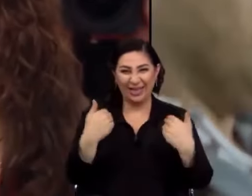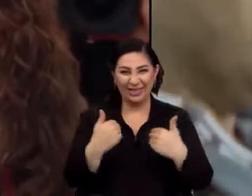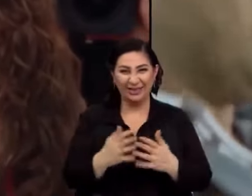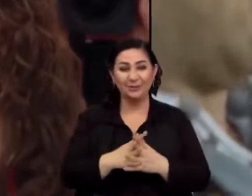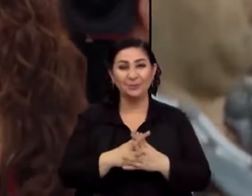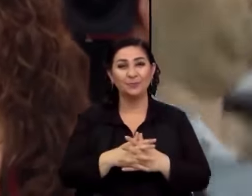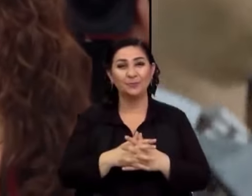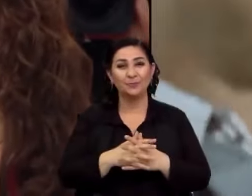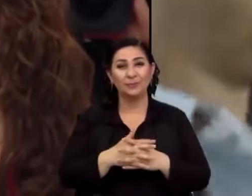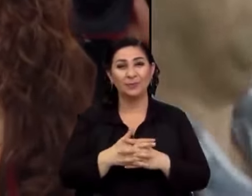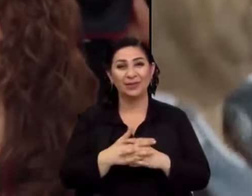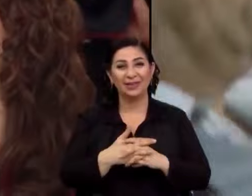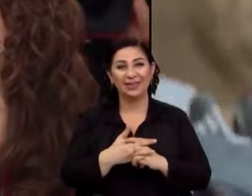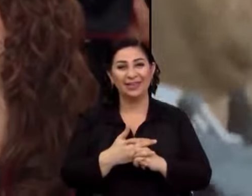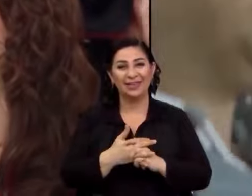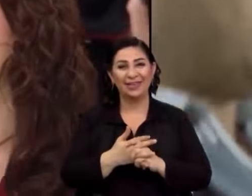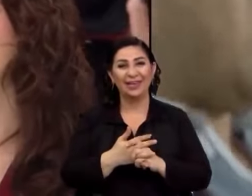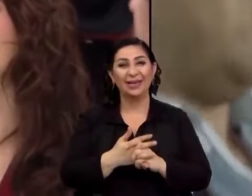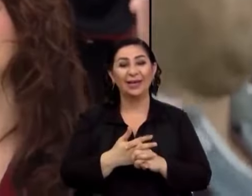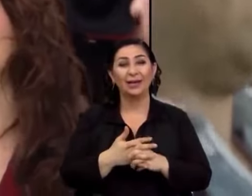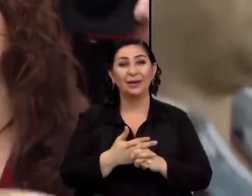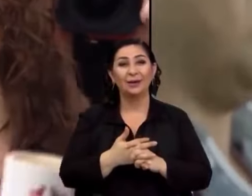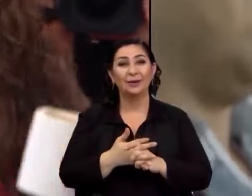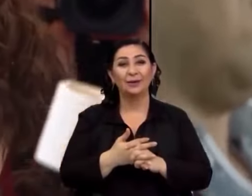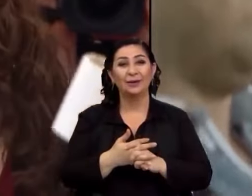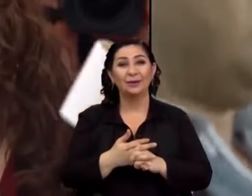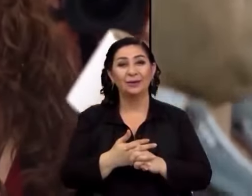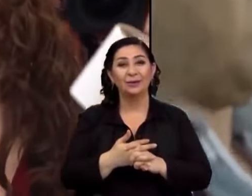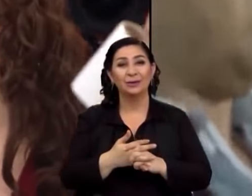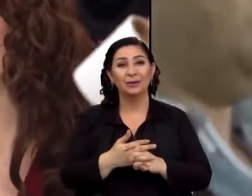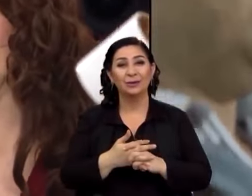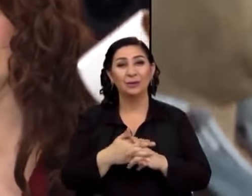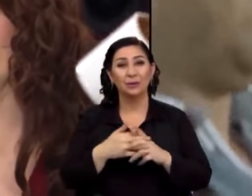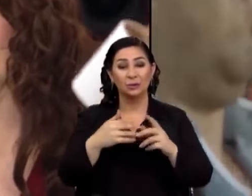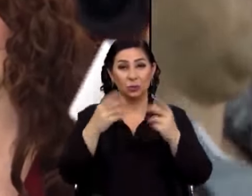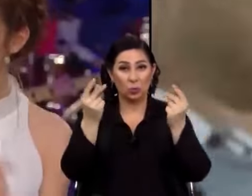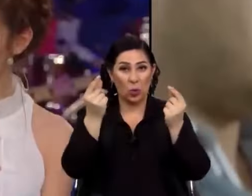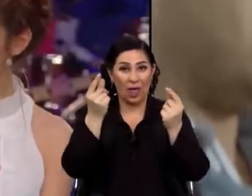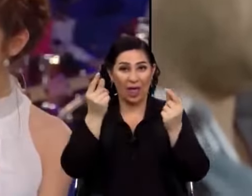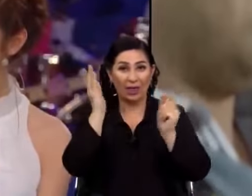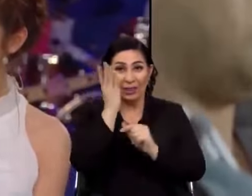anlat Hangover filmi biraz ya Düğüne yetişmeye çalışıyoruz bir tane uçağı